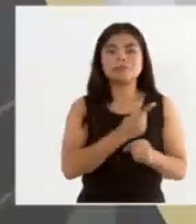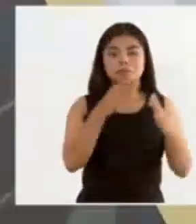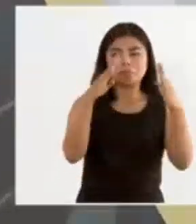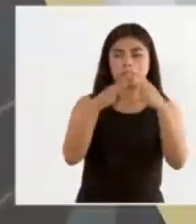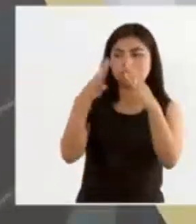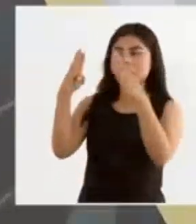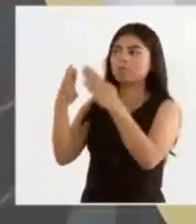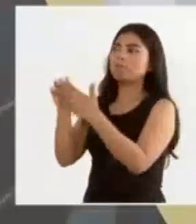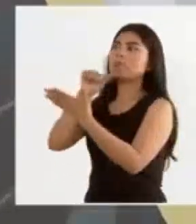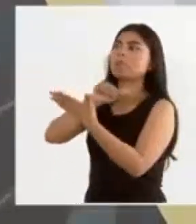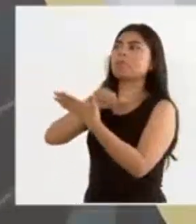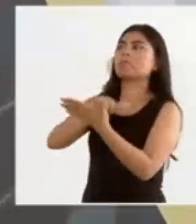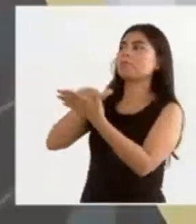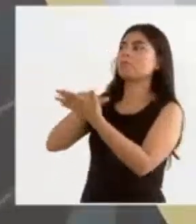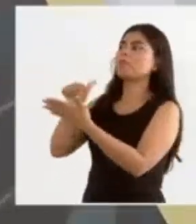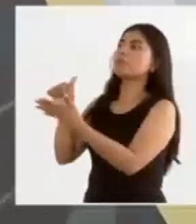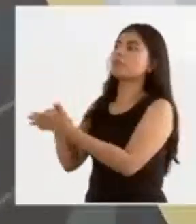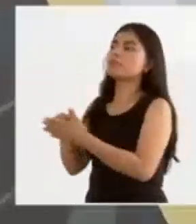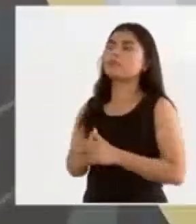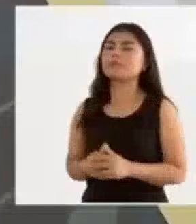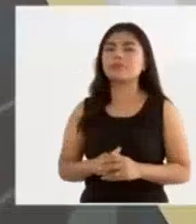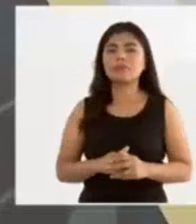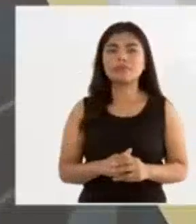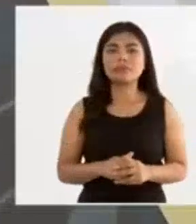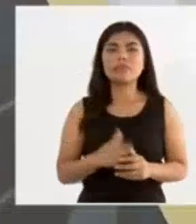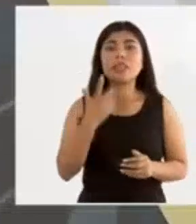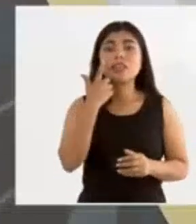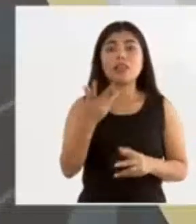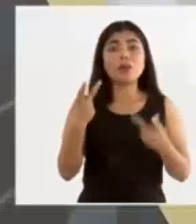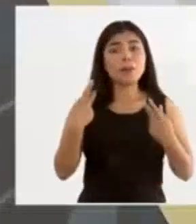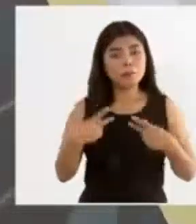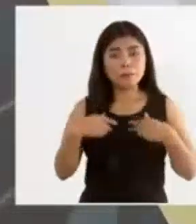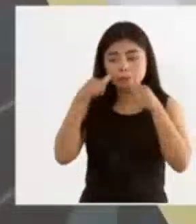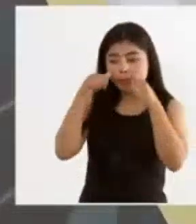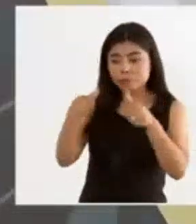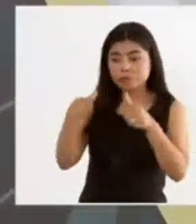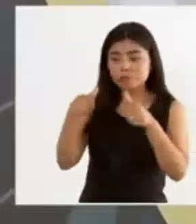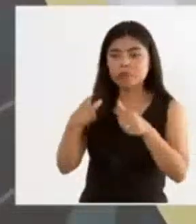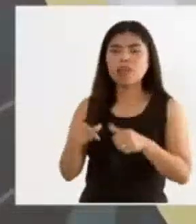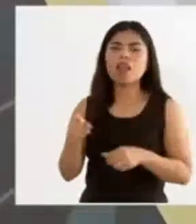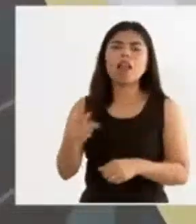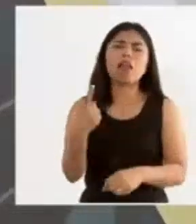no solamente es la atención a la salud cuando alguien está enfermo, sino realmente procurar